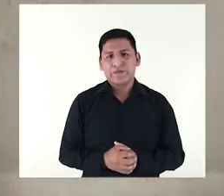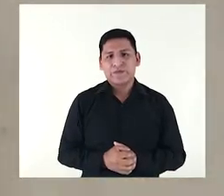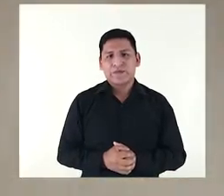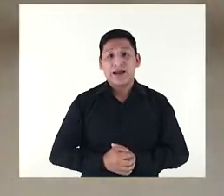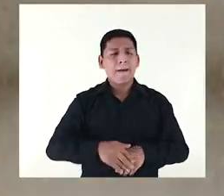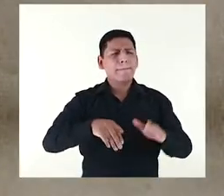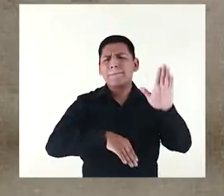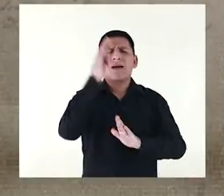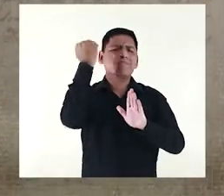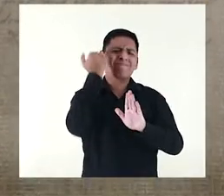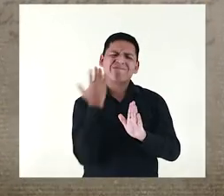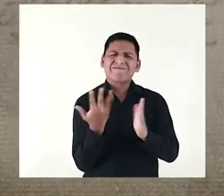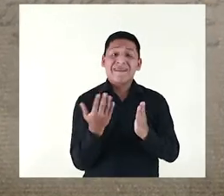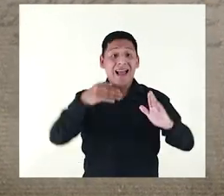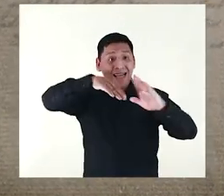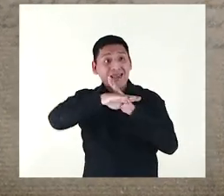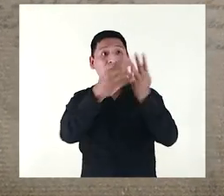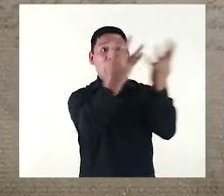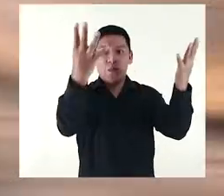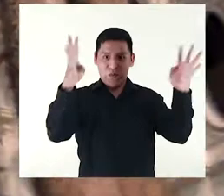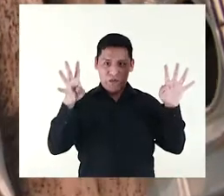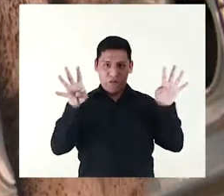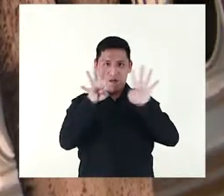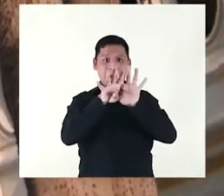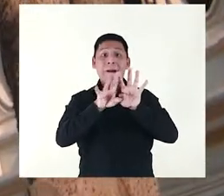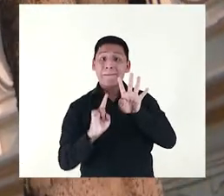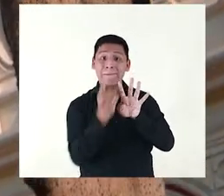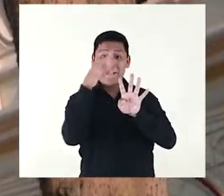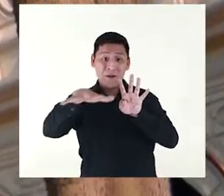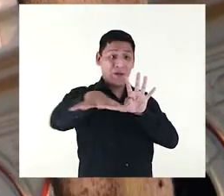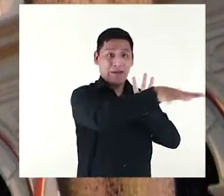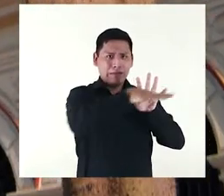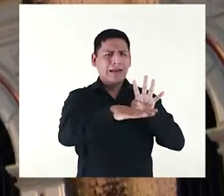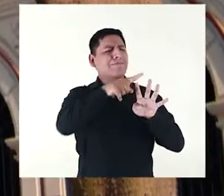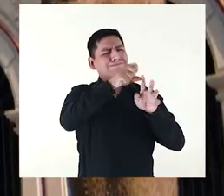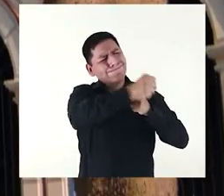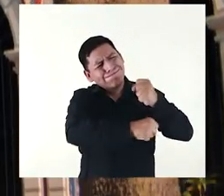Lo más antiguo del convento es el primer piso de su claustro mayor que ha permanecido intacto